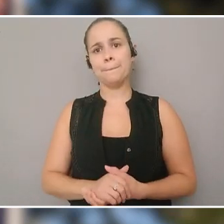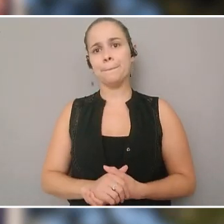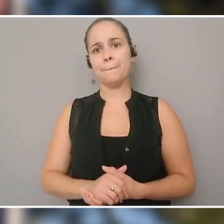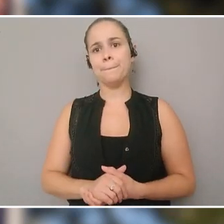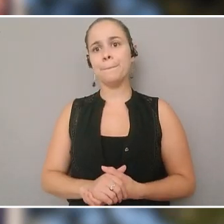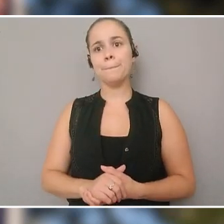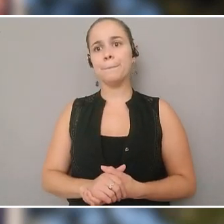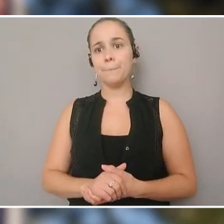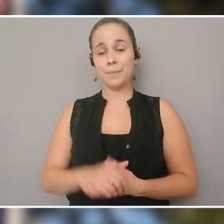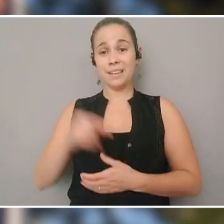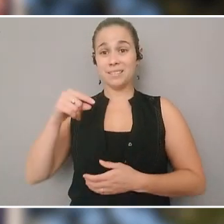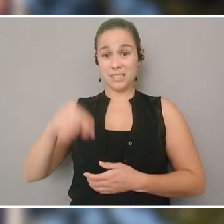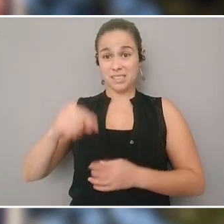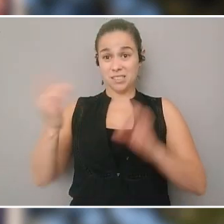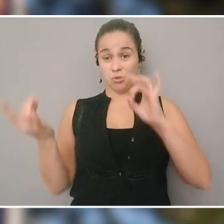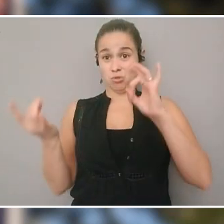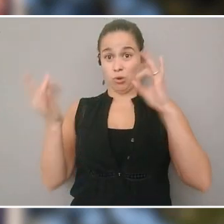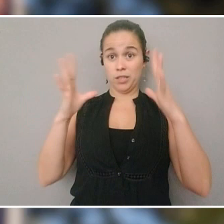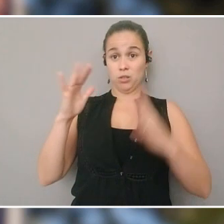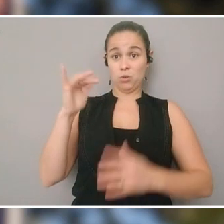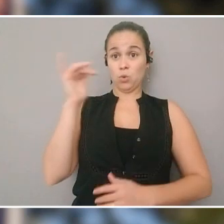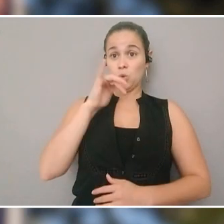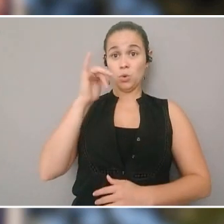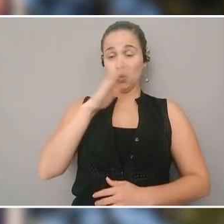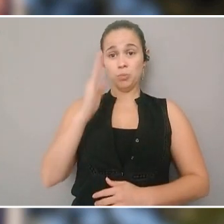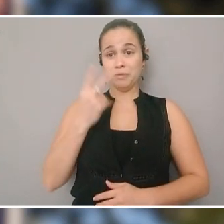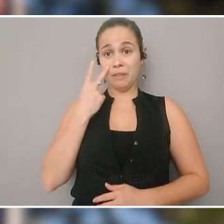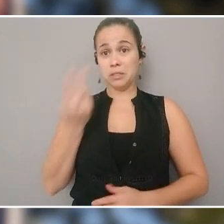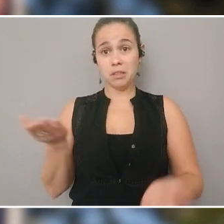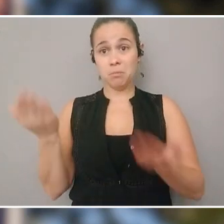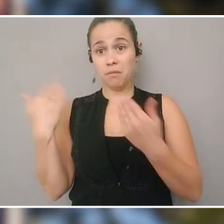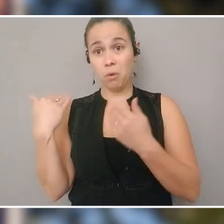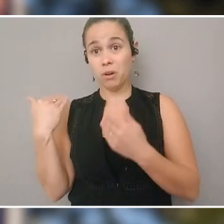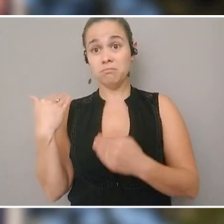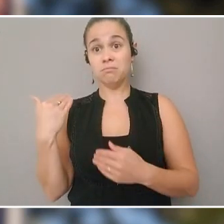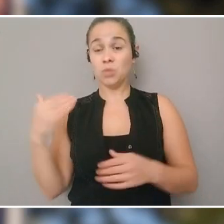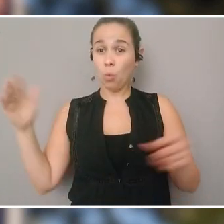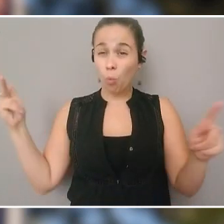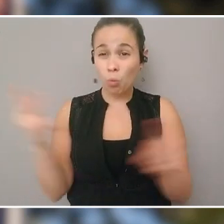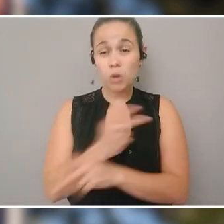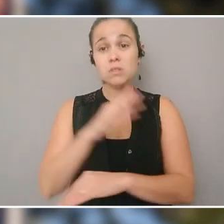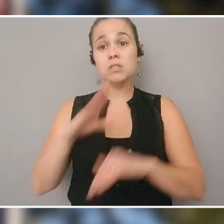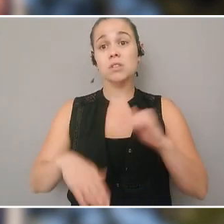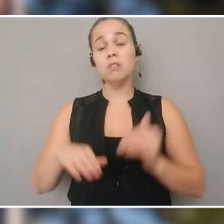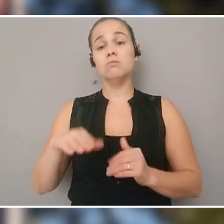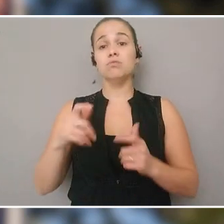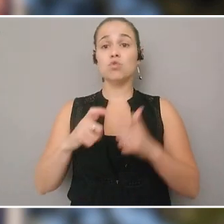crisis sin precedentes, peor que la